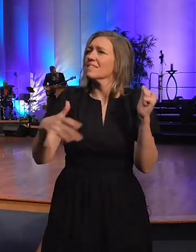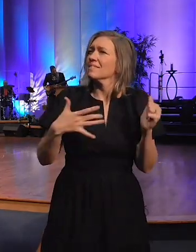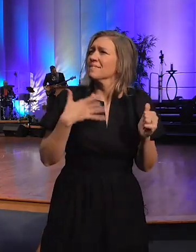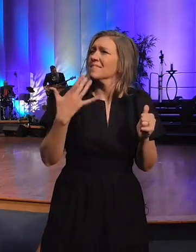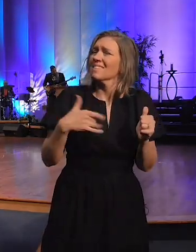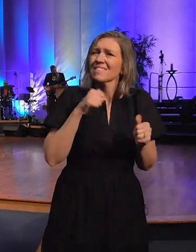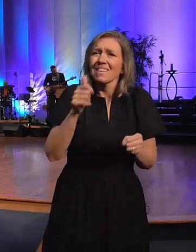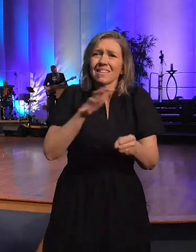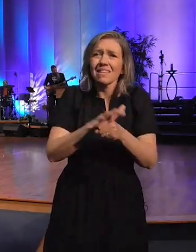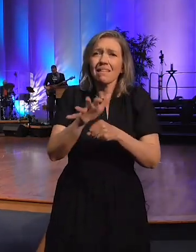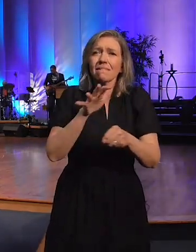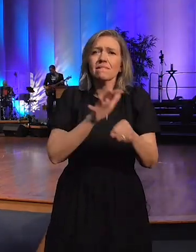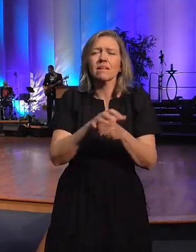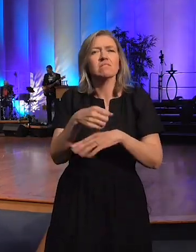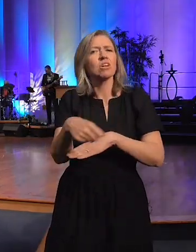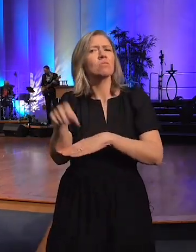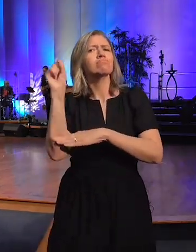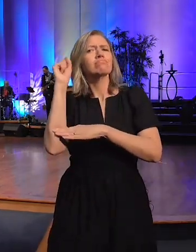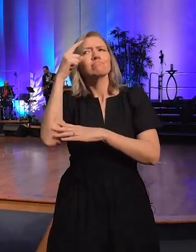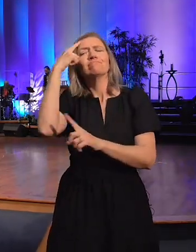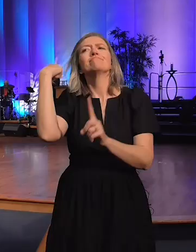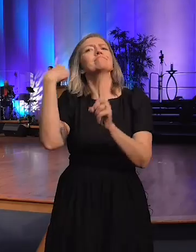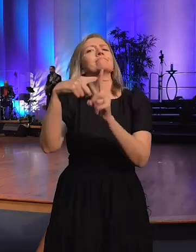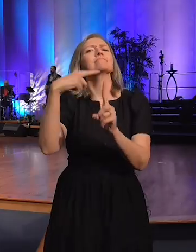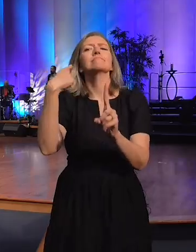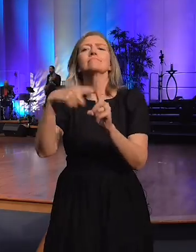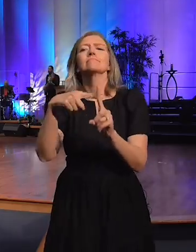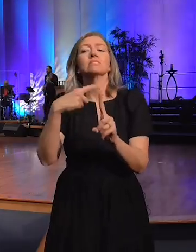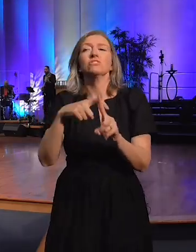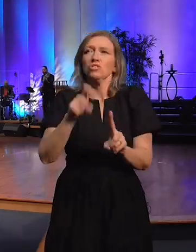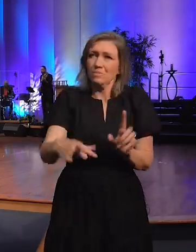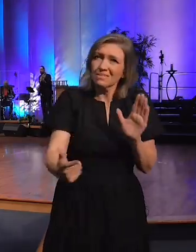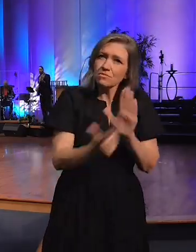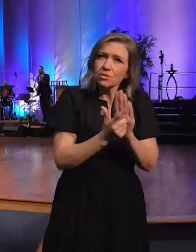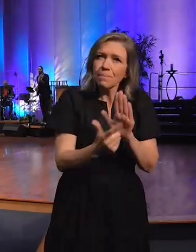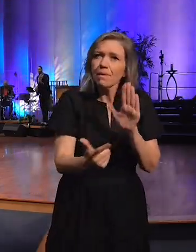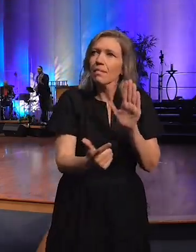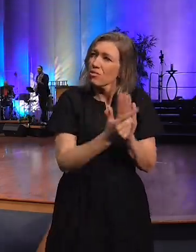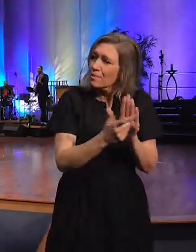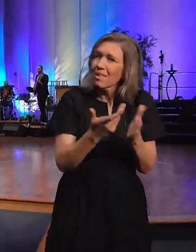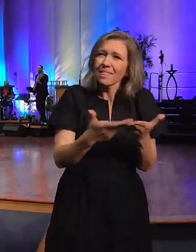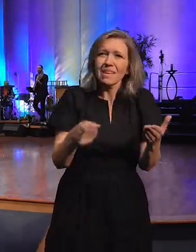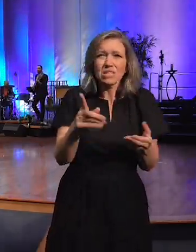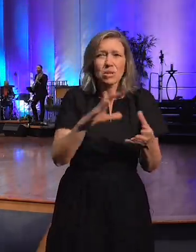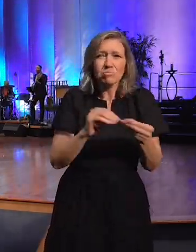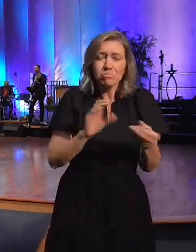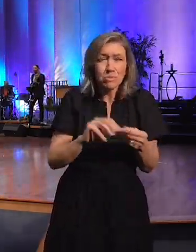levanta la cabeza, es criminal. Cosas criminales que te dices a ti mismo. Palabras que no le hablas a